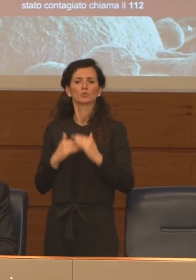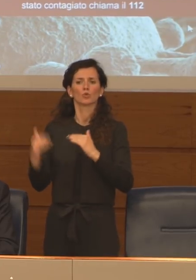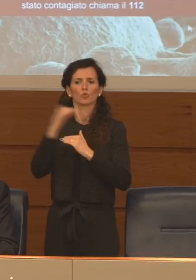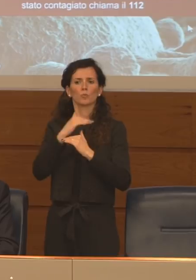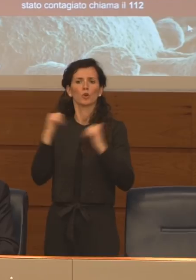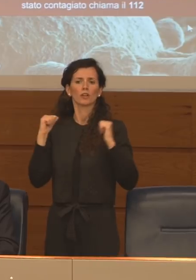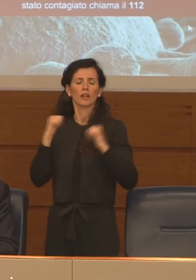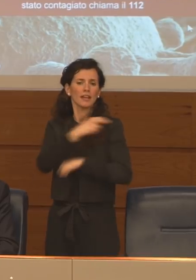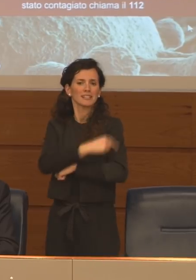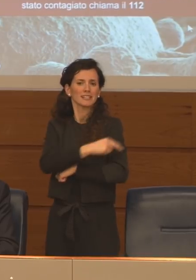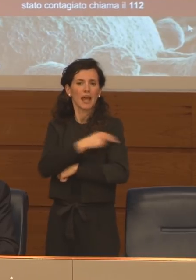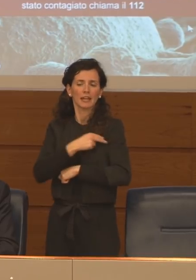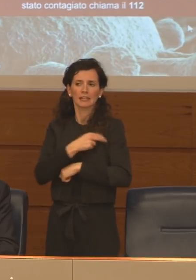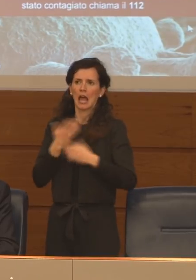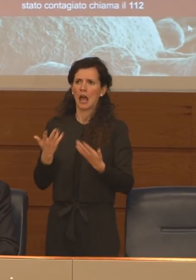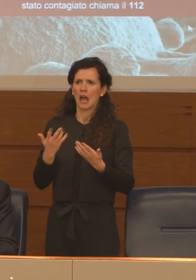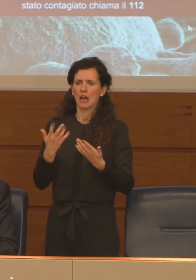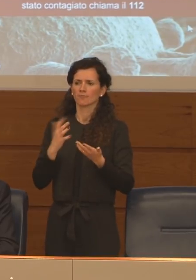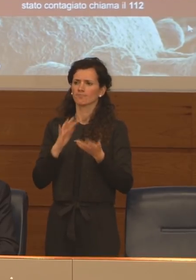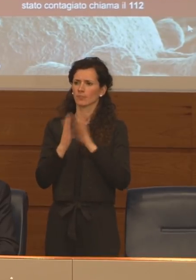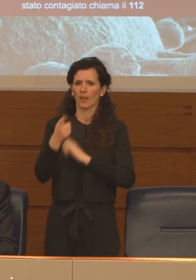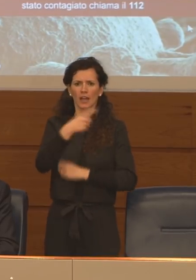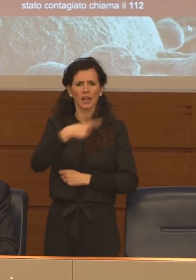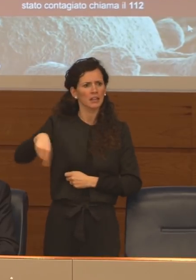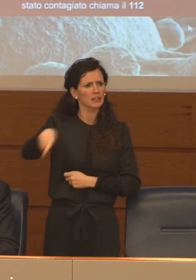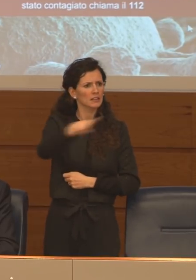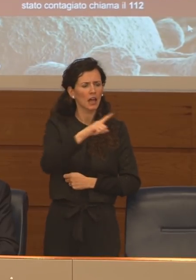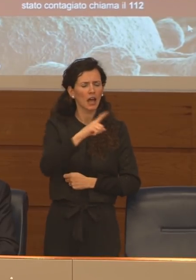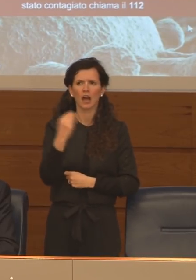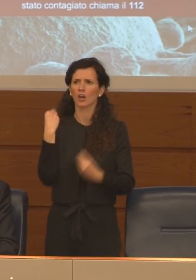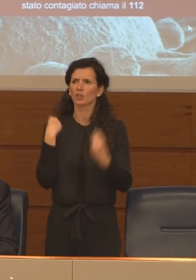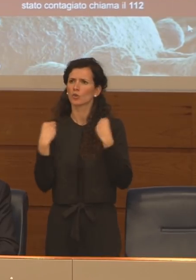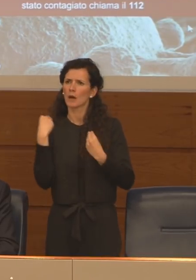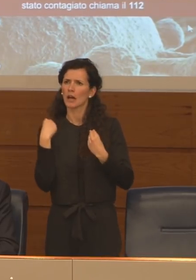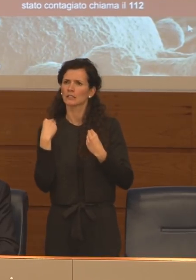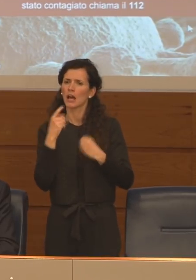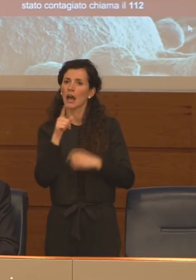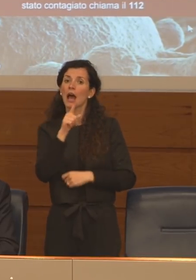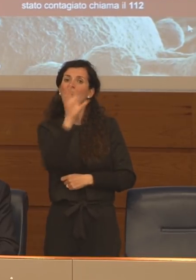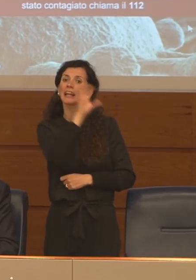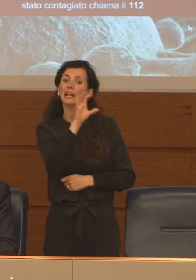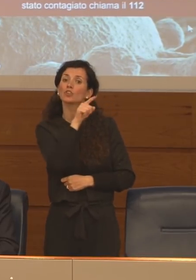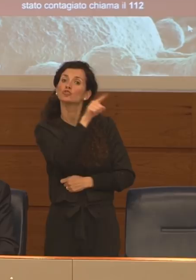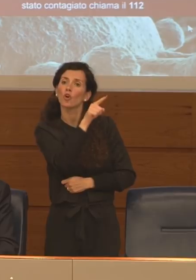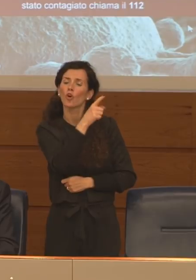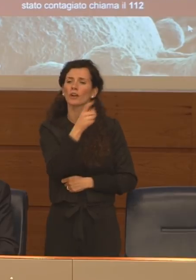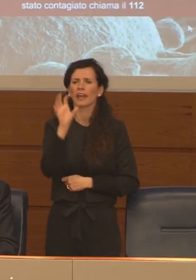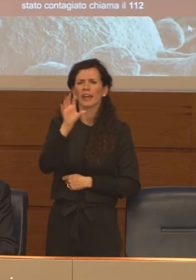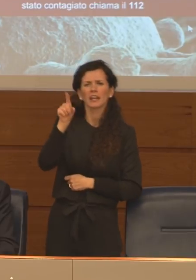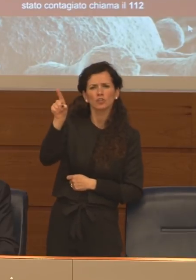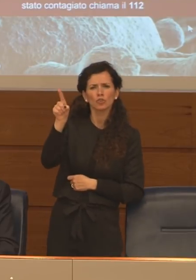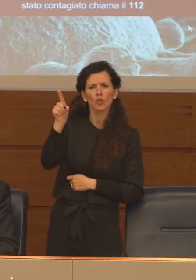la domanda che verrebbe fatta sarebbe, "ma la regione x la regione y cinque minuti fa